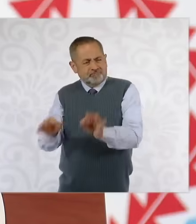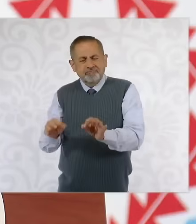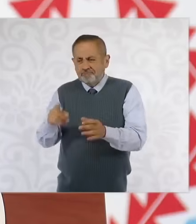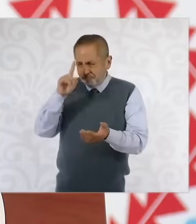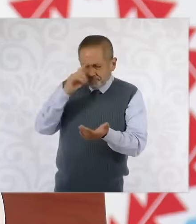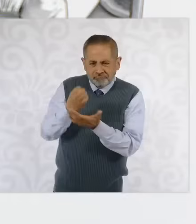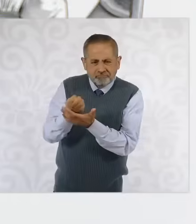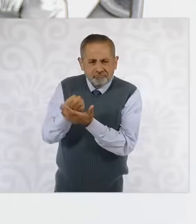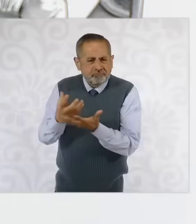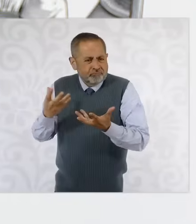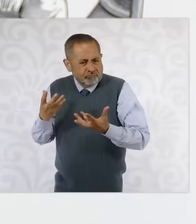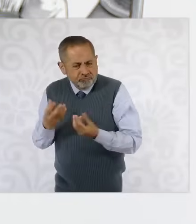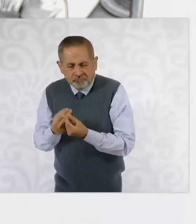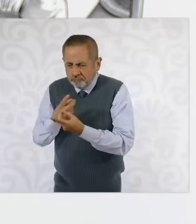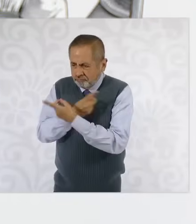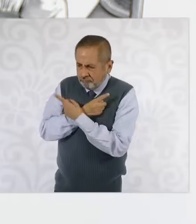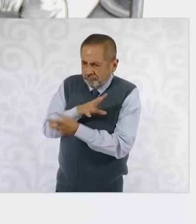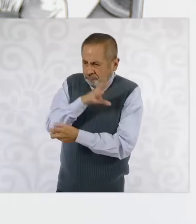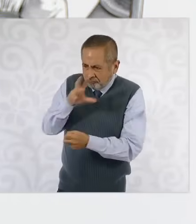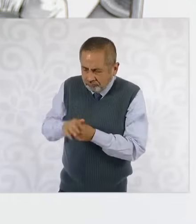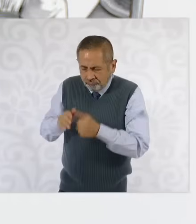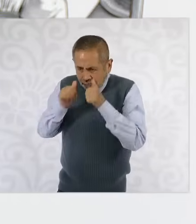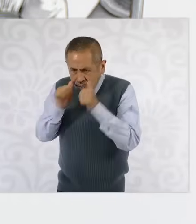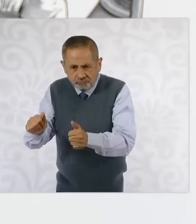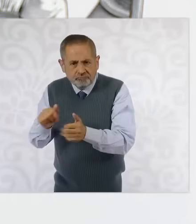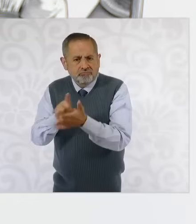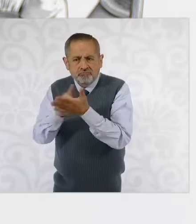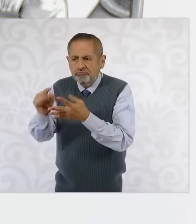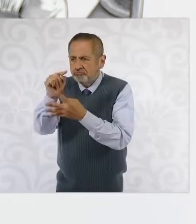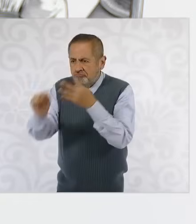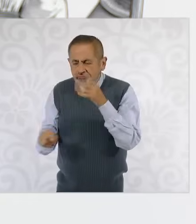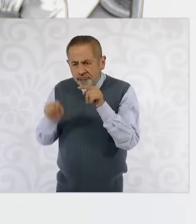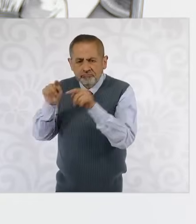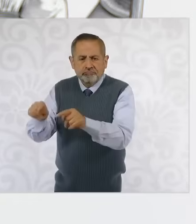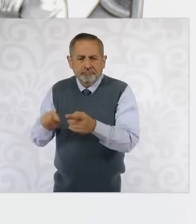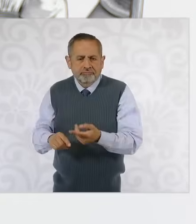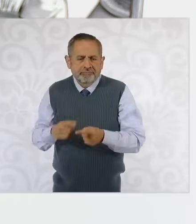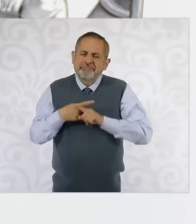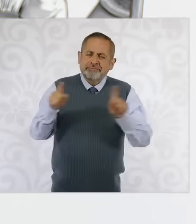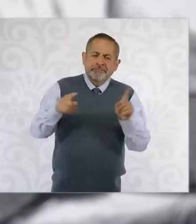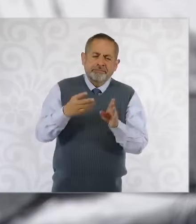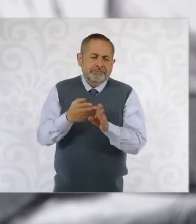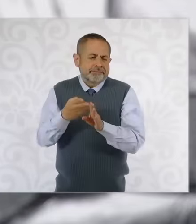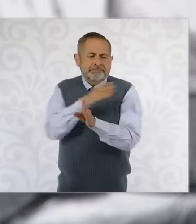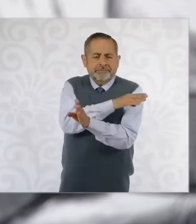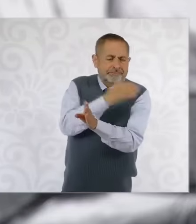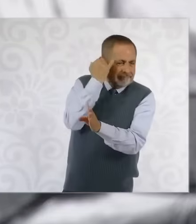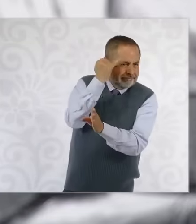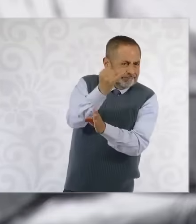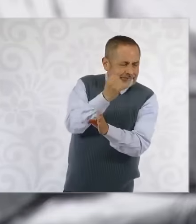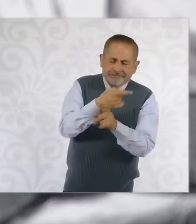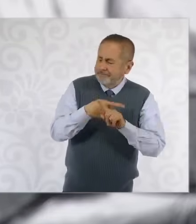de México es una visión completamente distinta y además se dan resultados